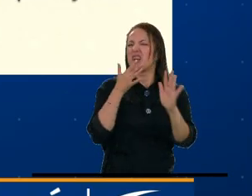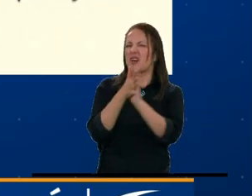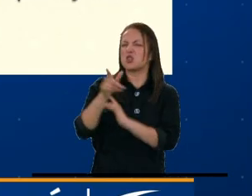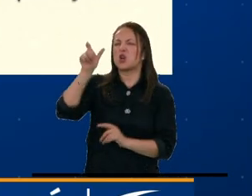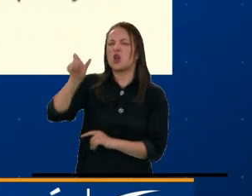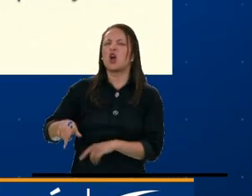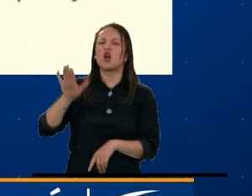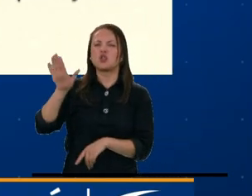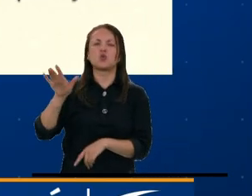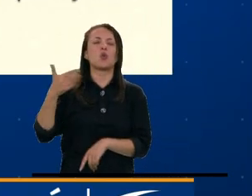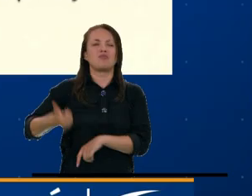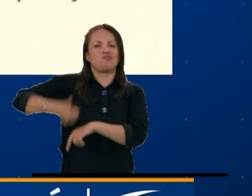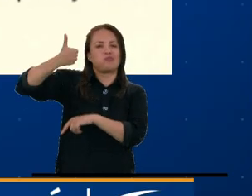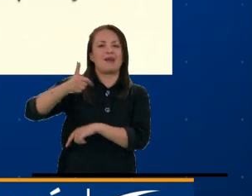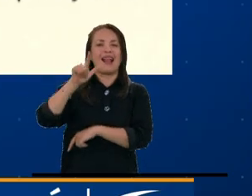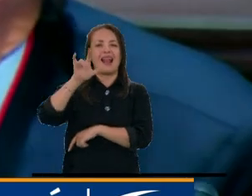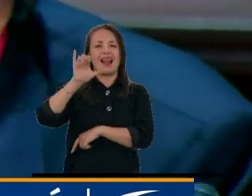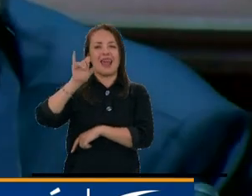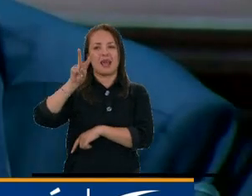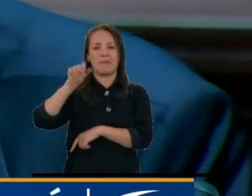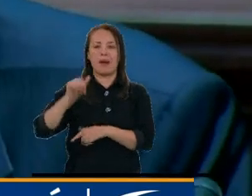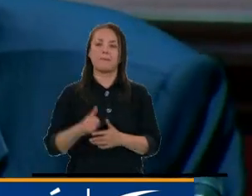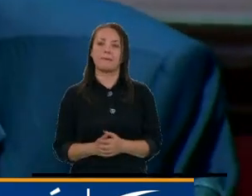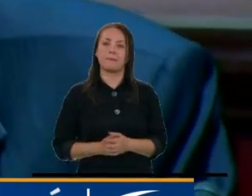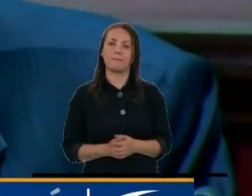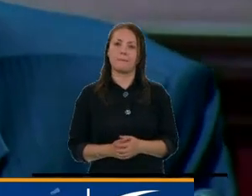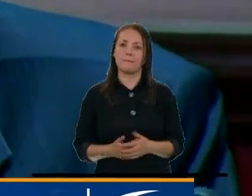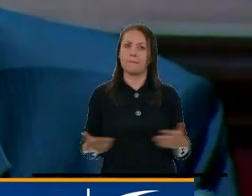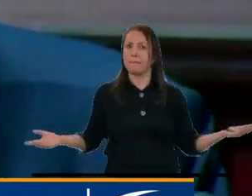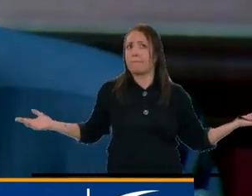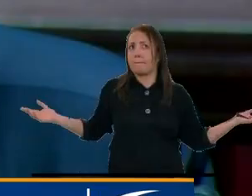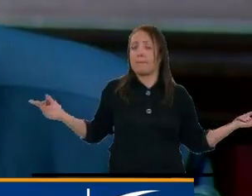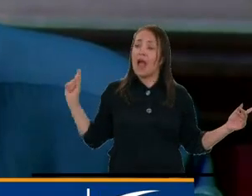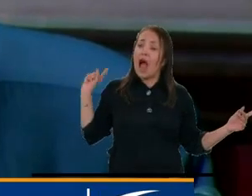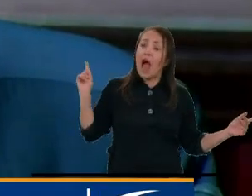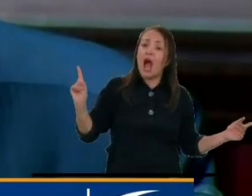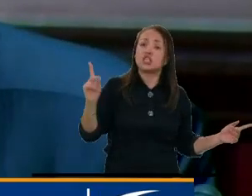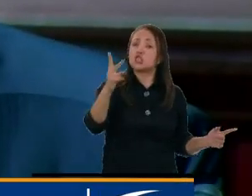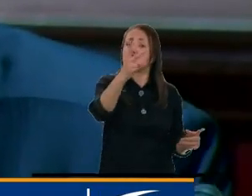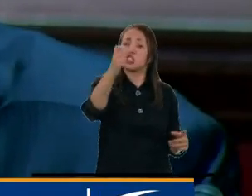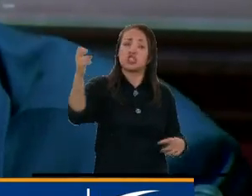porque en efecto lo manifestado se reconoce como una falta de respeto a su país y a su pueblo. escuchamos lo que dijo ese